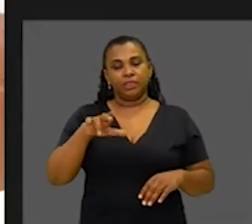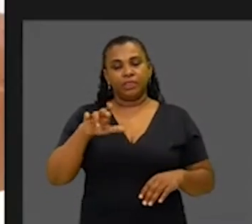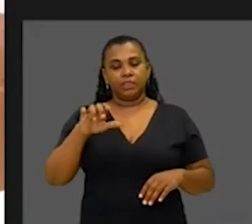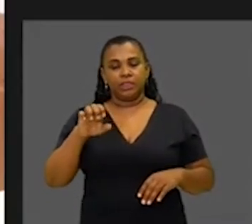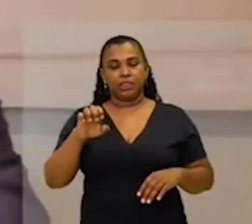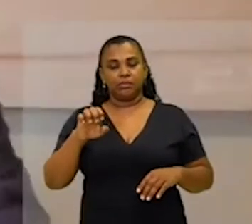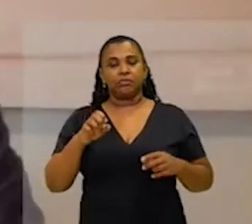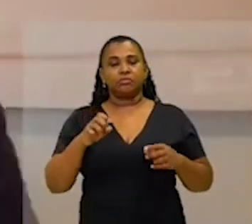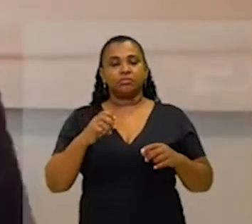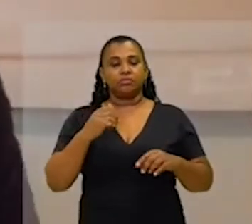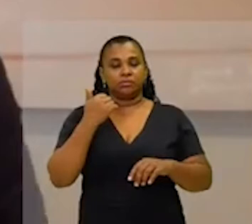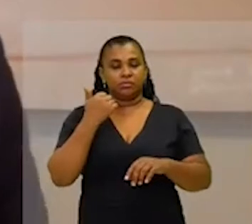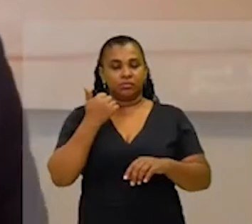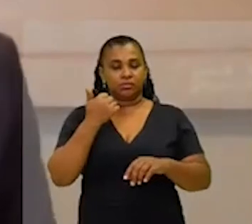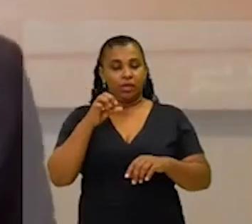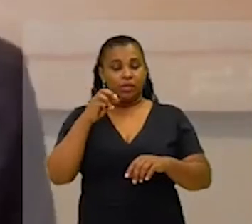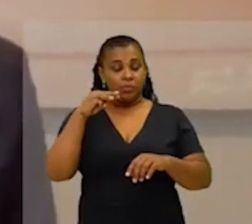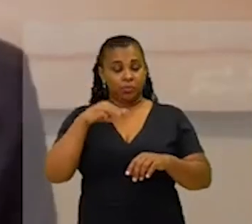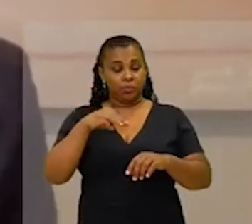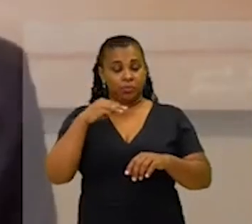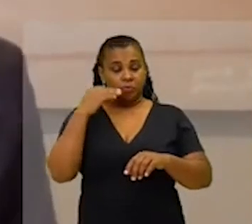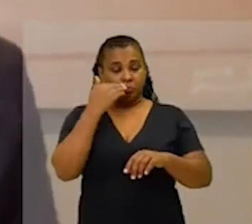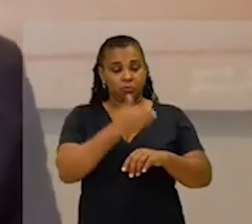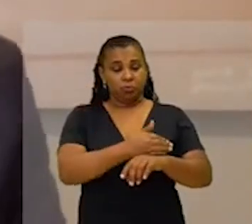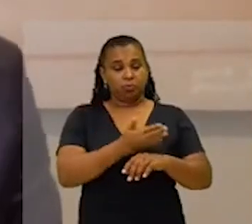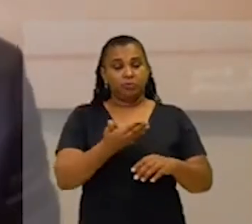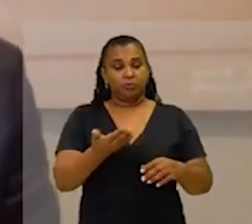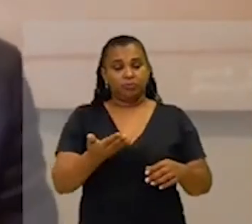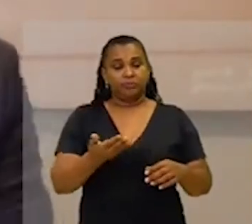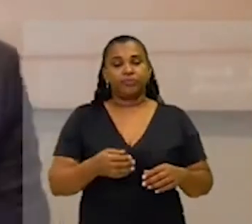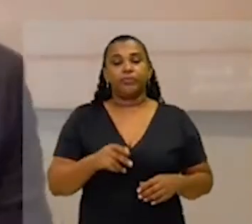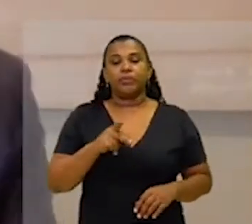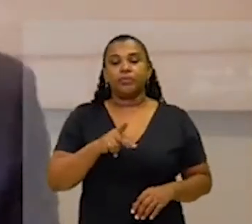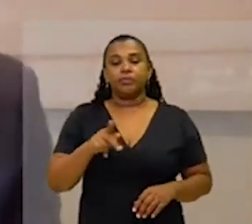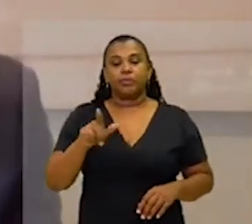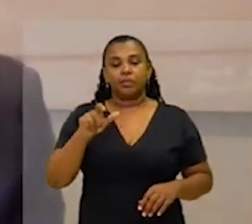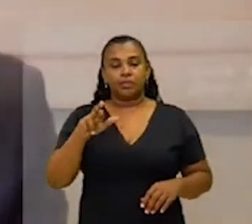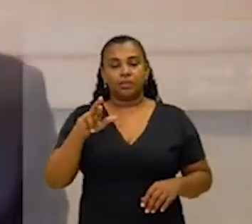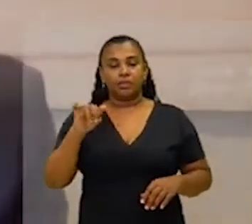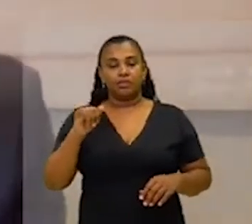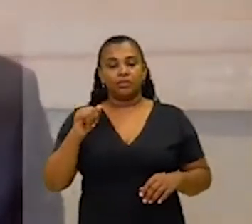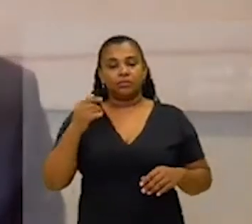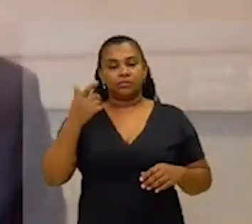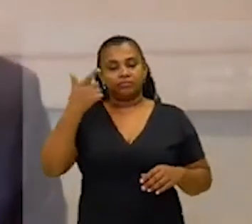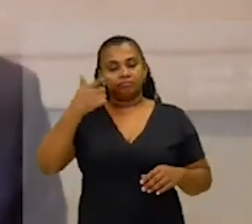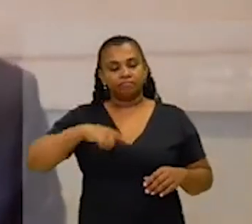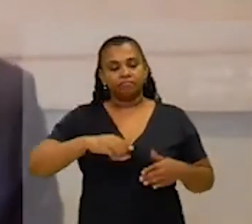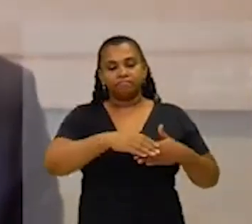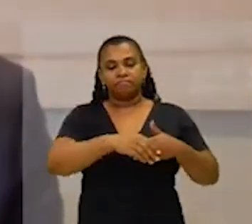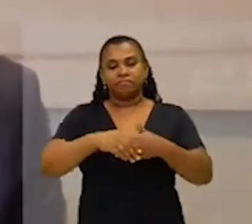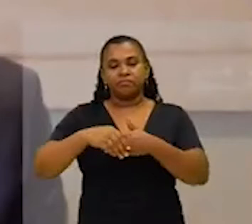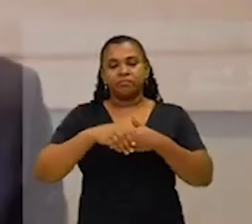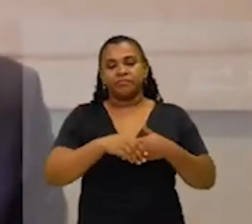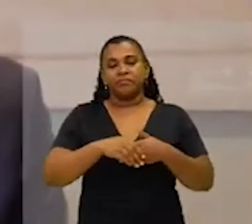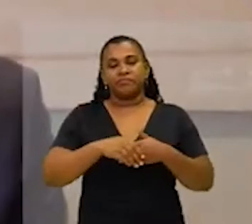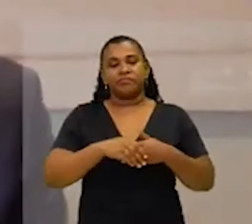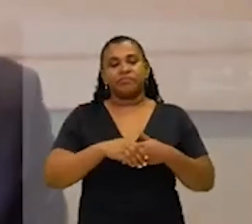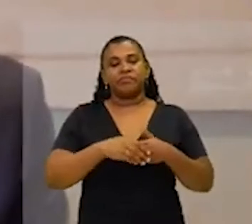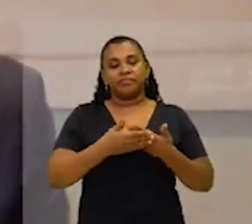minutos posição inicial cultural Lara Renovo meus cumprimentos minhas saudações meus votos